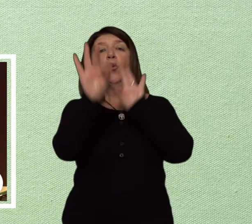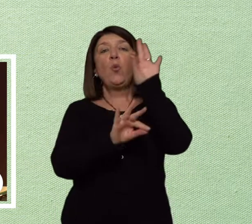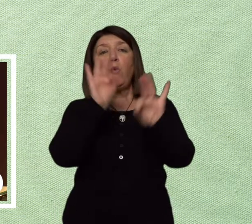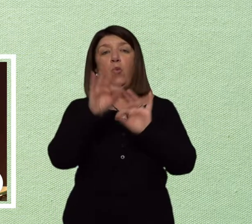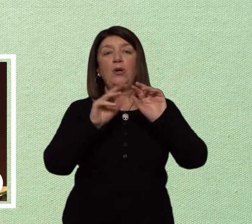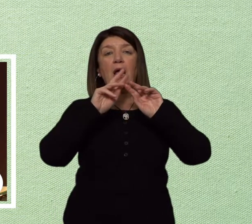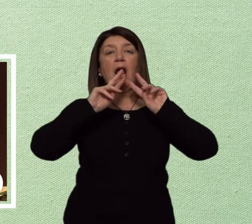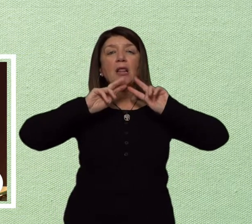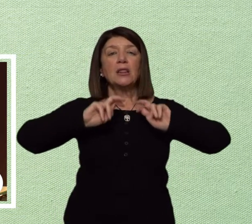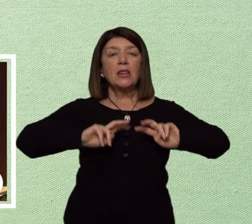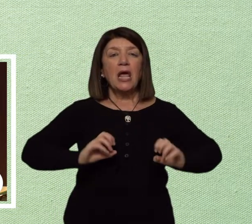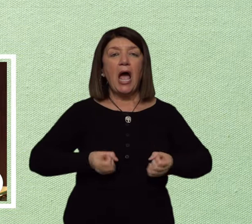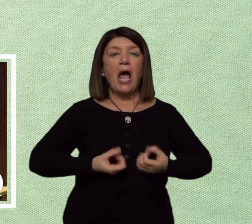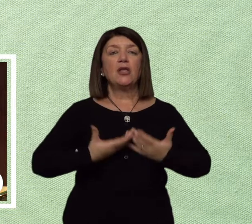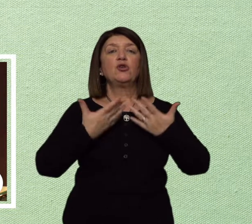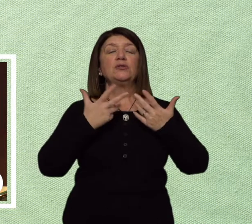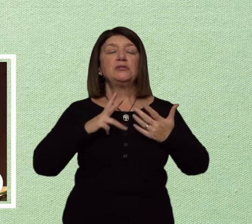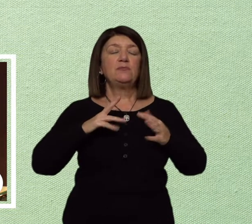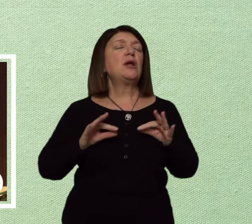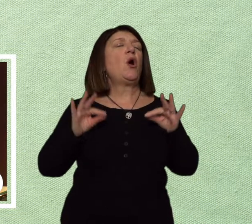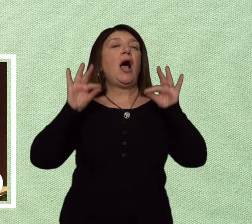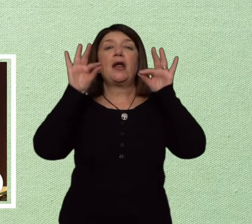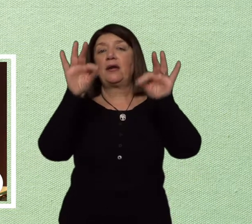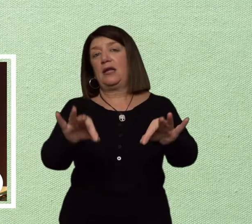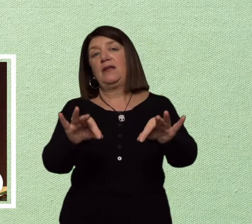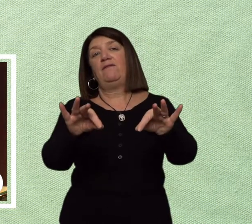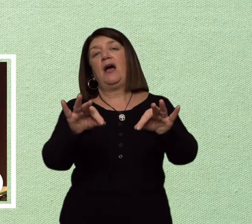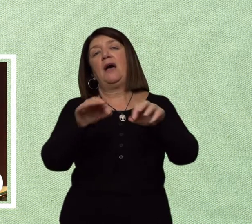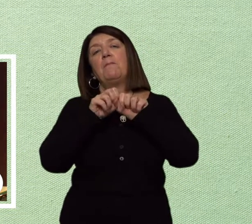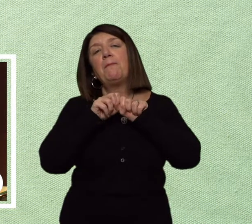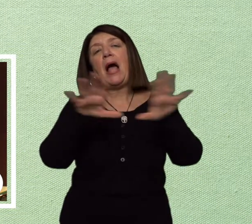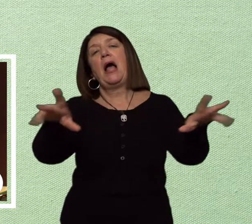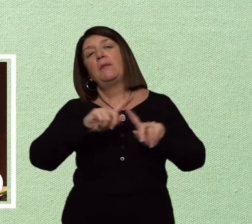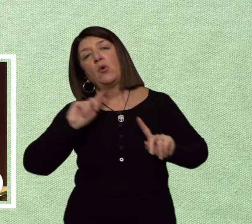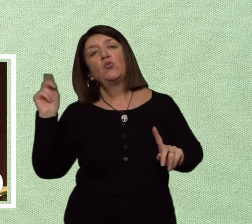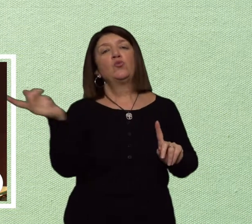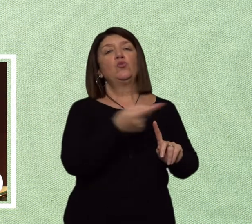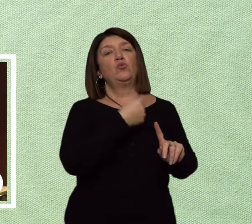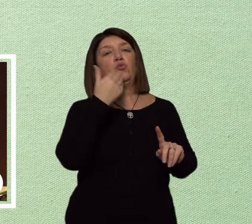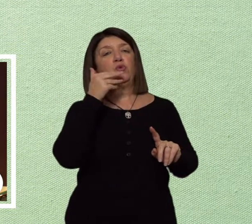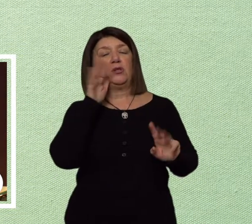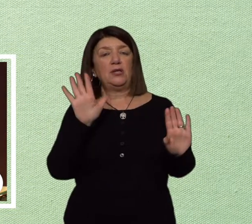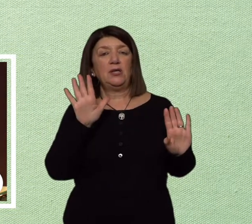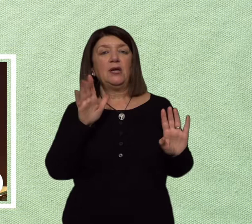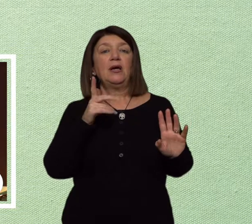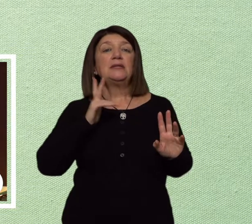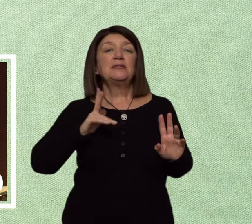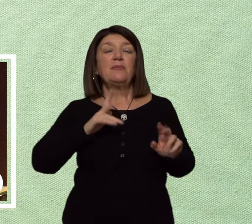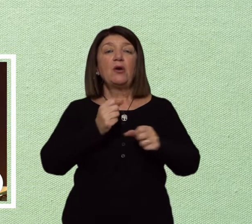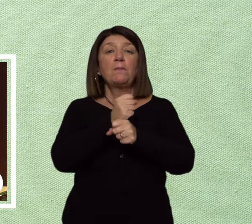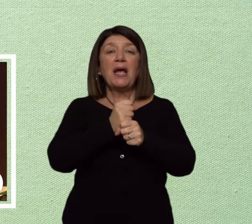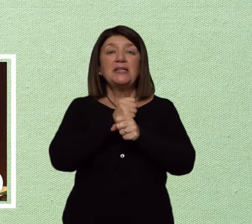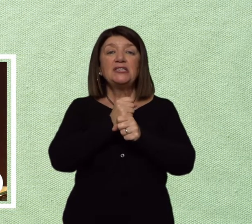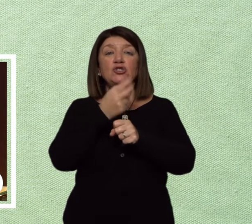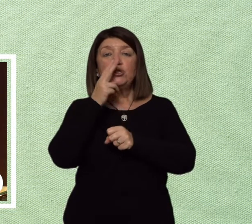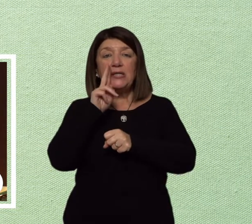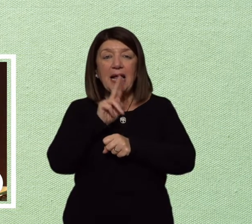aperta a tutti a tutte in modo tale davvero che la medicina di genere diventi inclusiva, di